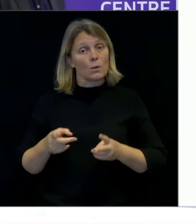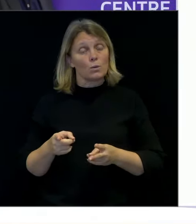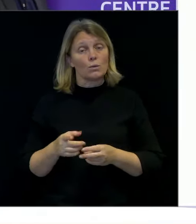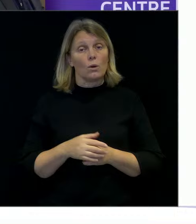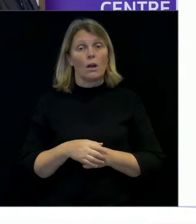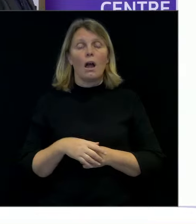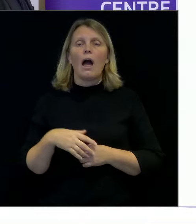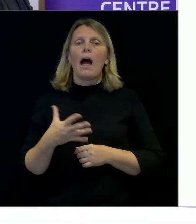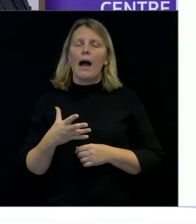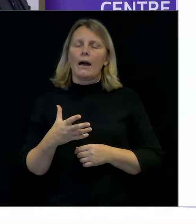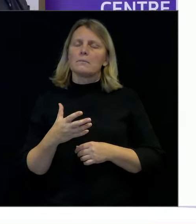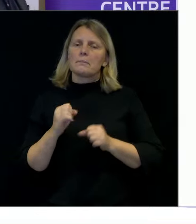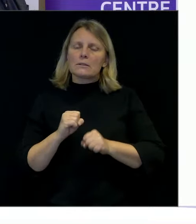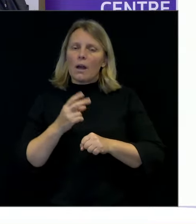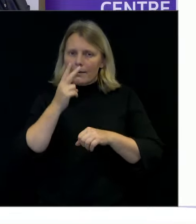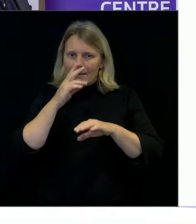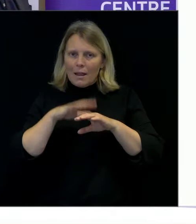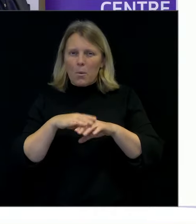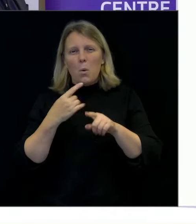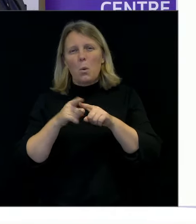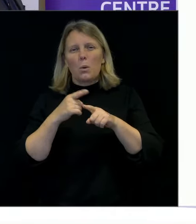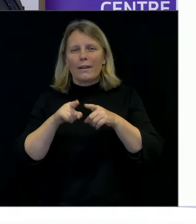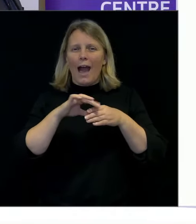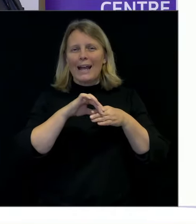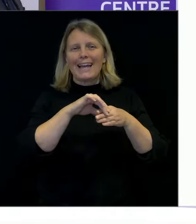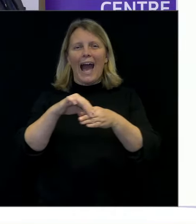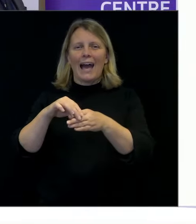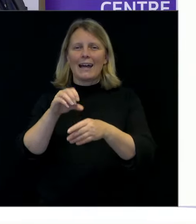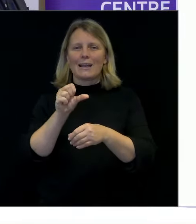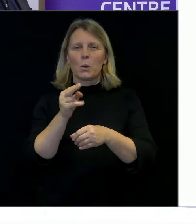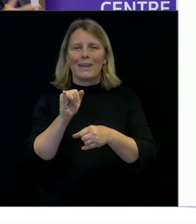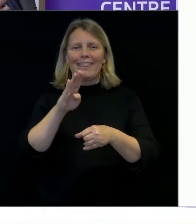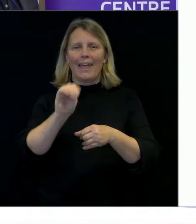Då finns det arbeten med två andra saker som inte är ointressant.